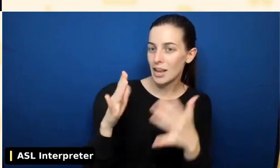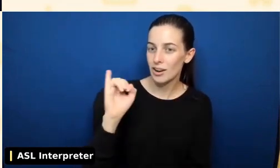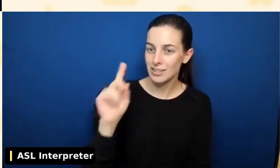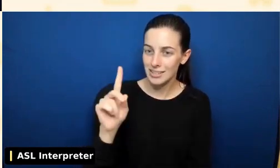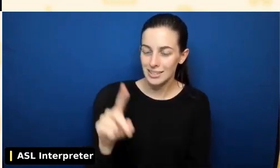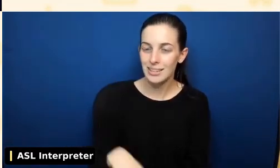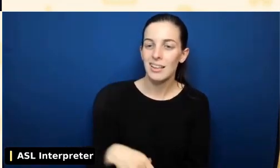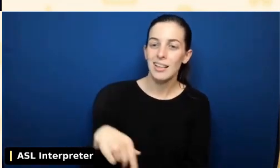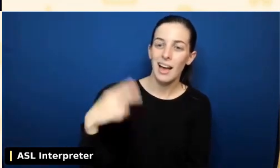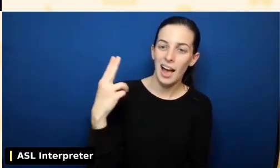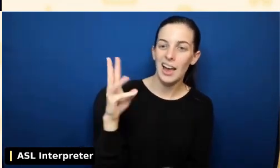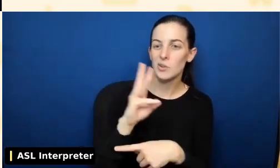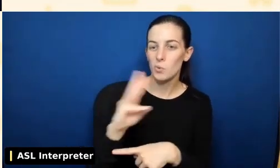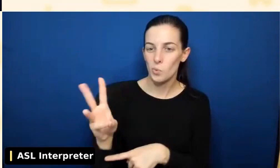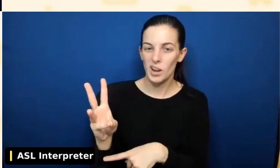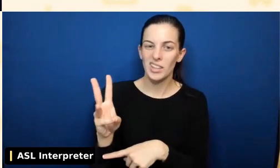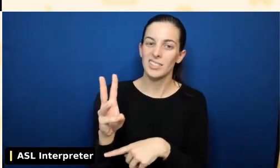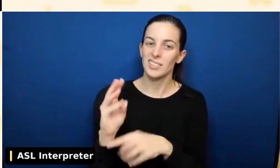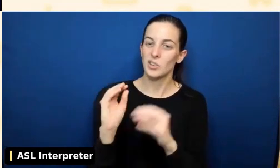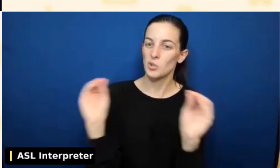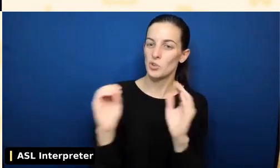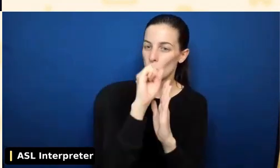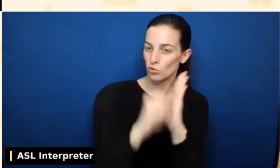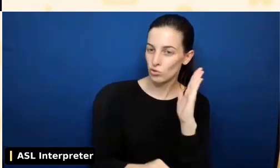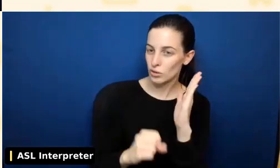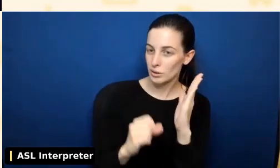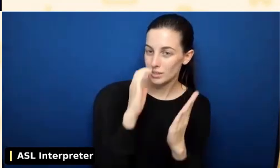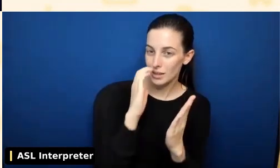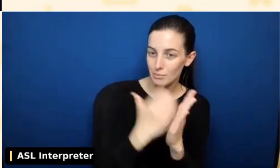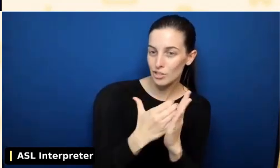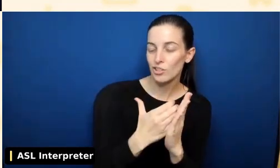el ancho, la imagen no-script, el texto alternativo, y luego tenemos